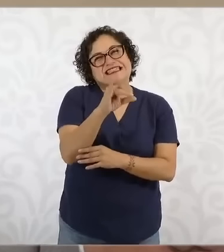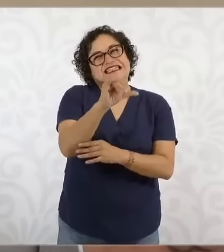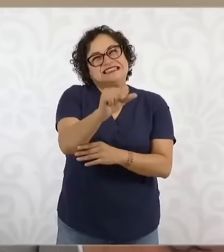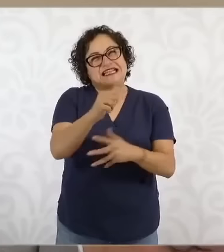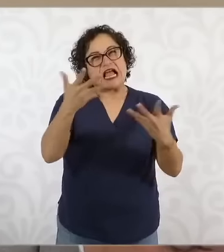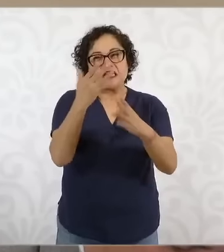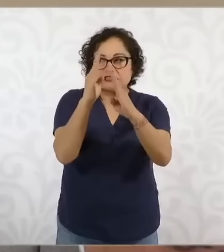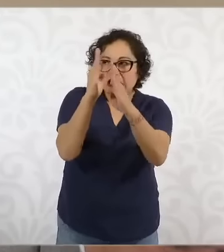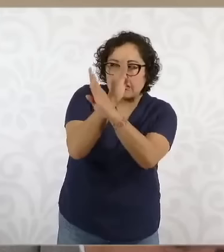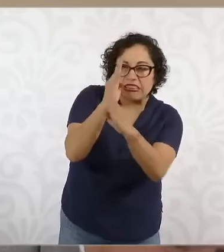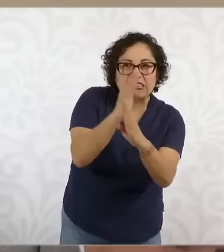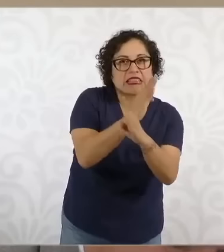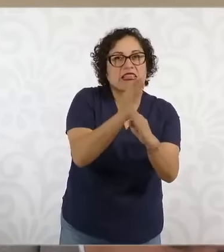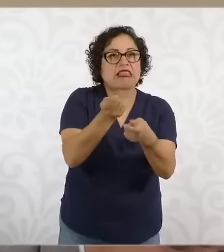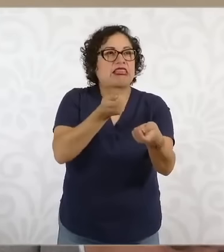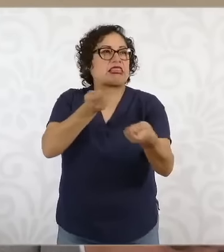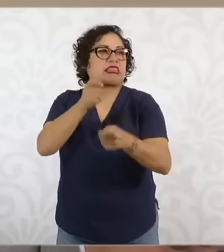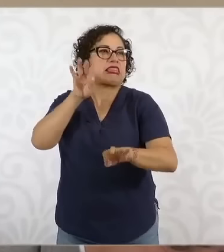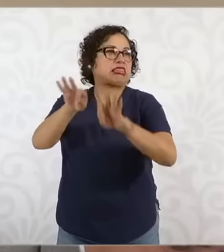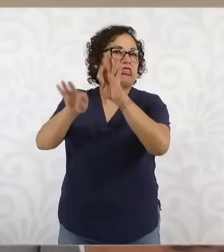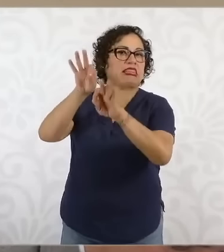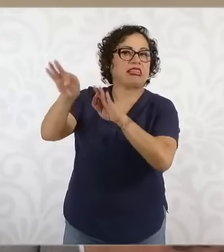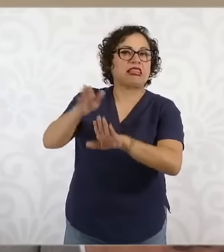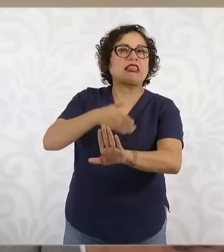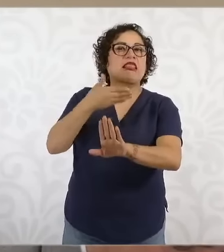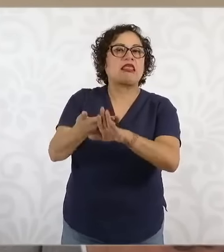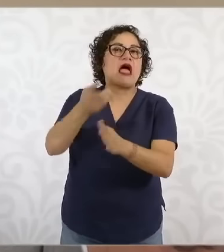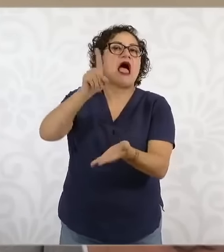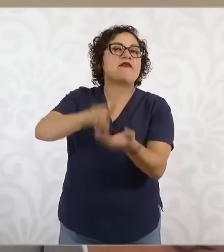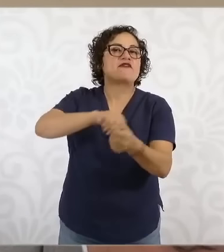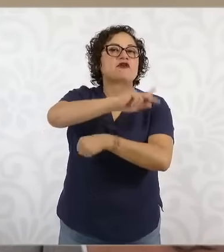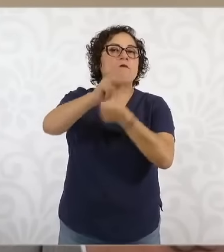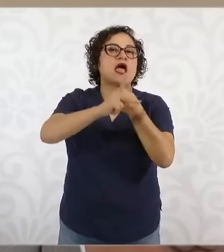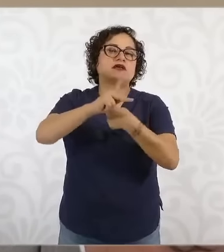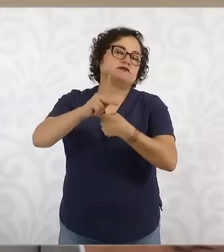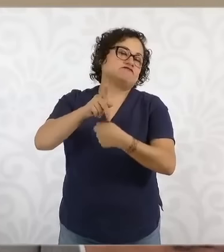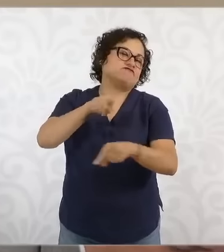las conspiraciones en contra de los gobiernos que supone son eh contrarios